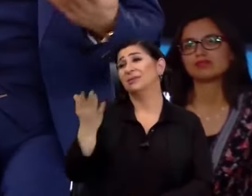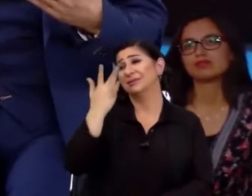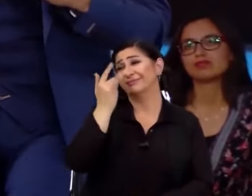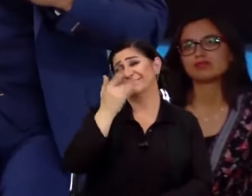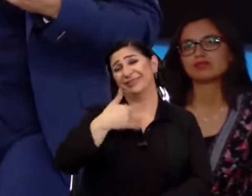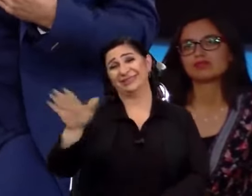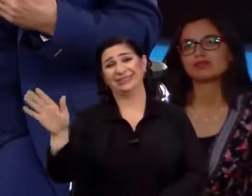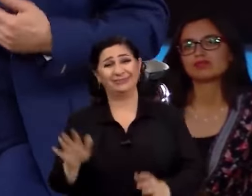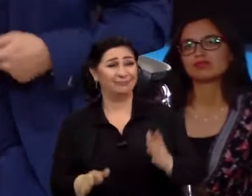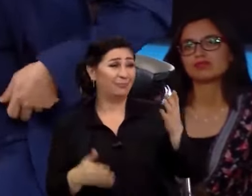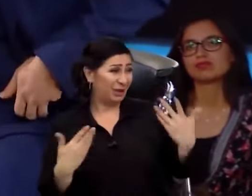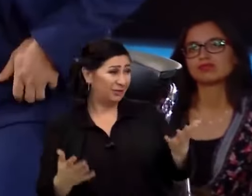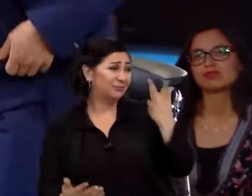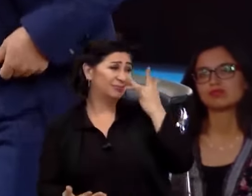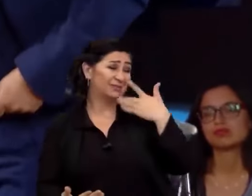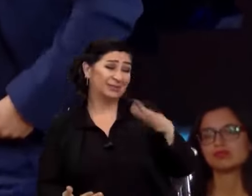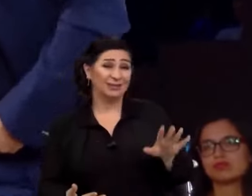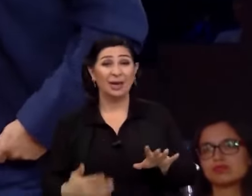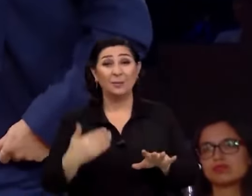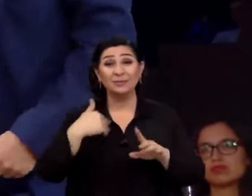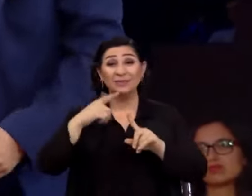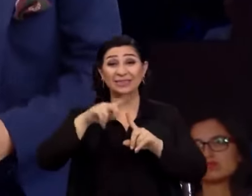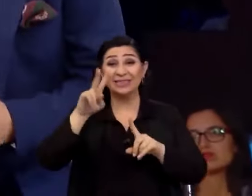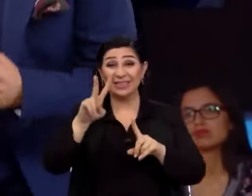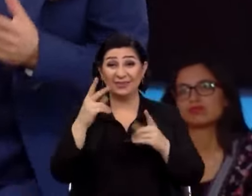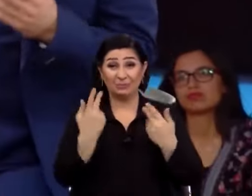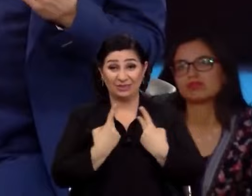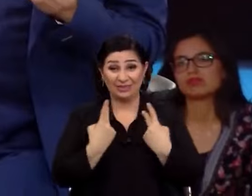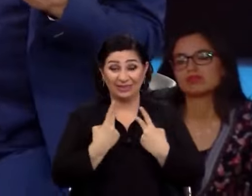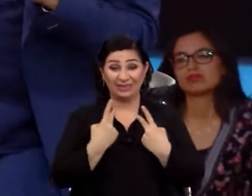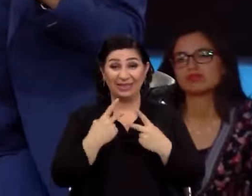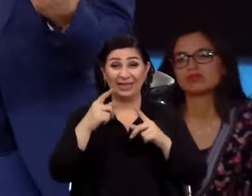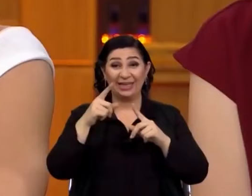ve Eee biraz bizim televizyonculuğu Tabii ki televizyon da gösteri